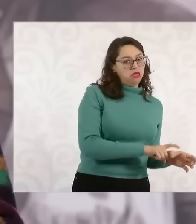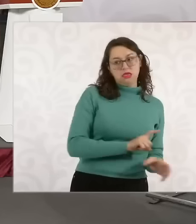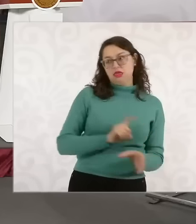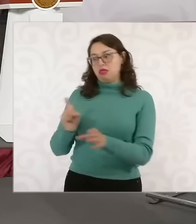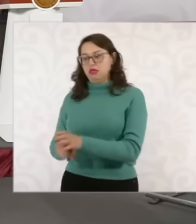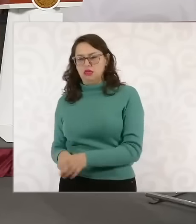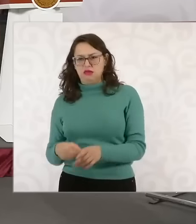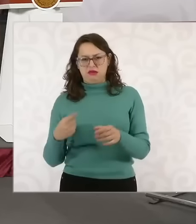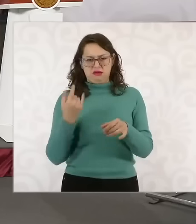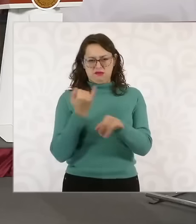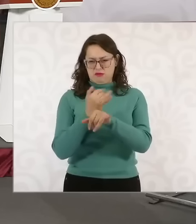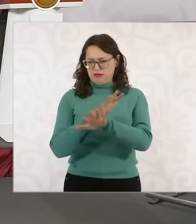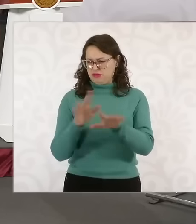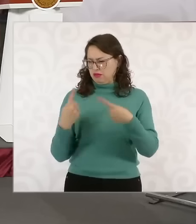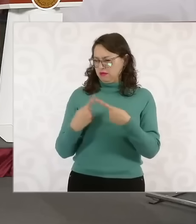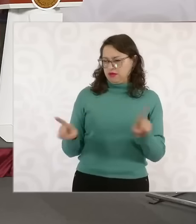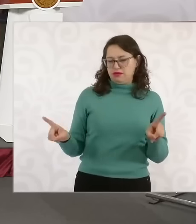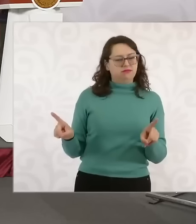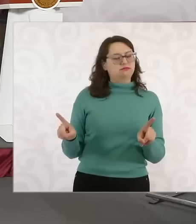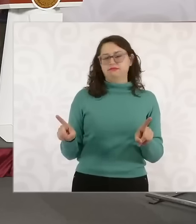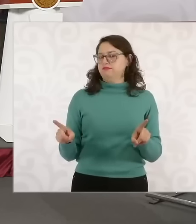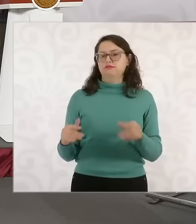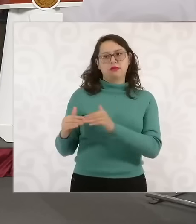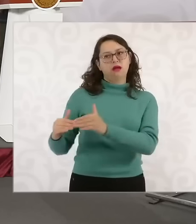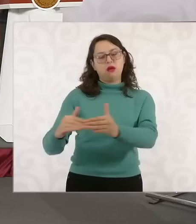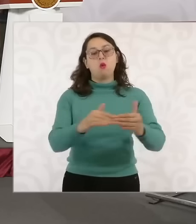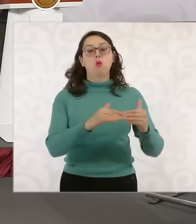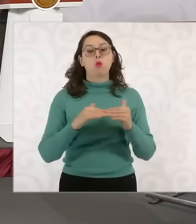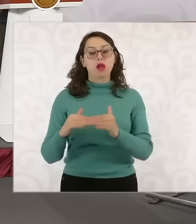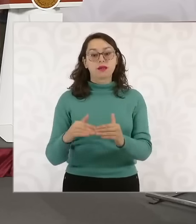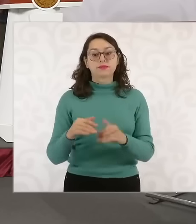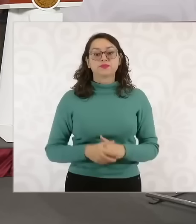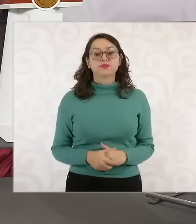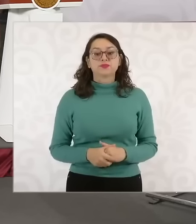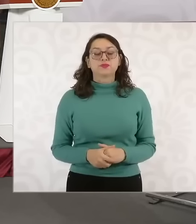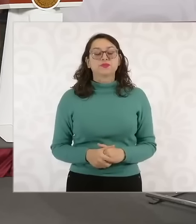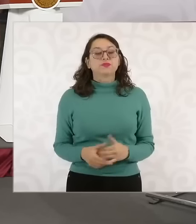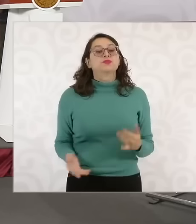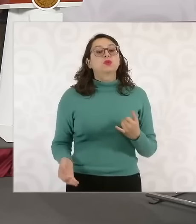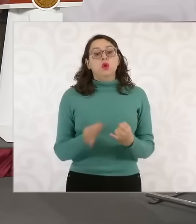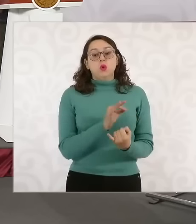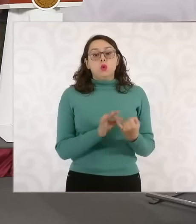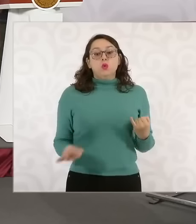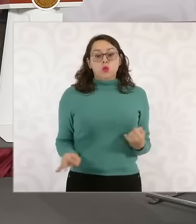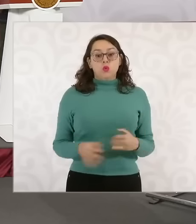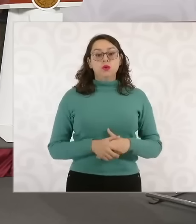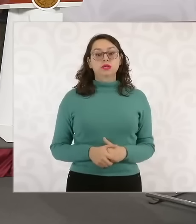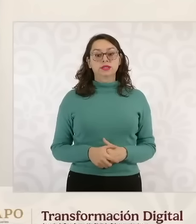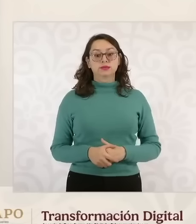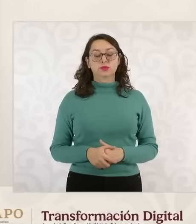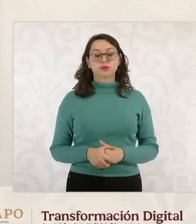otro. Siguiente. Y finalmente, bueno, finalmente, el siguiente paso es que conforme vamos avanzando